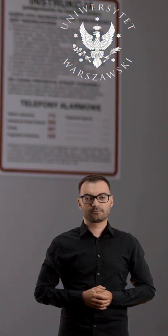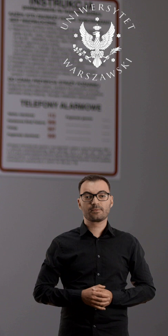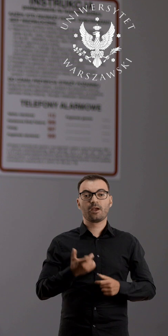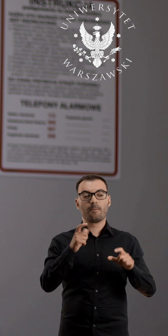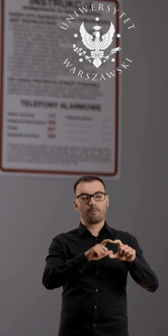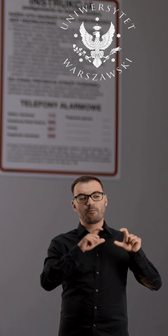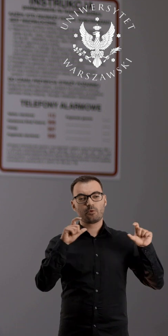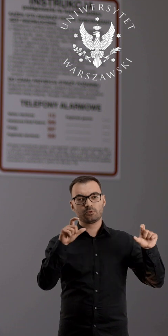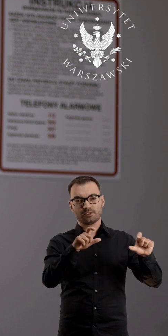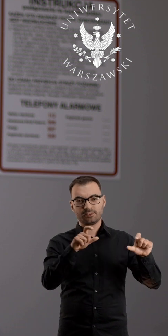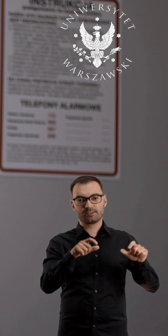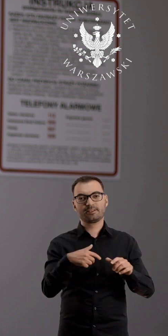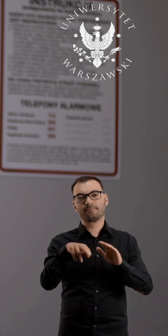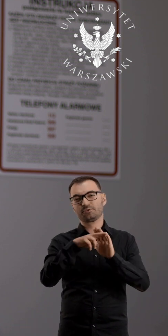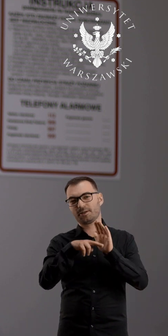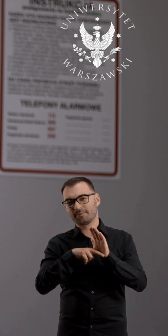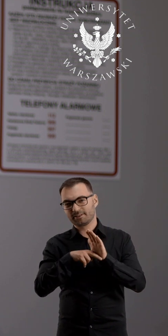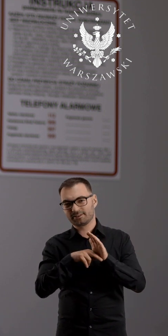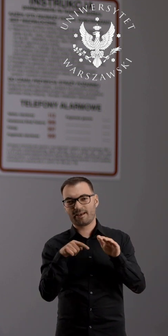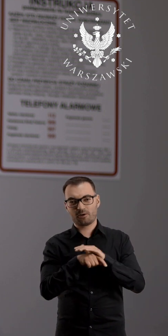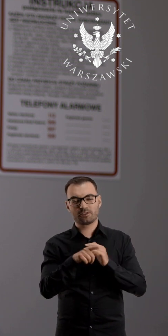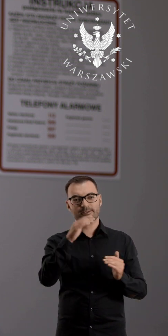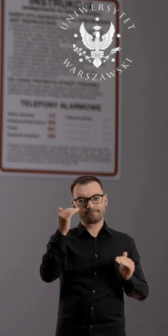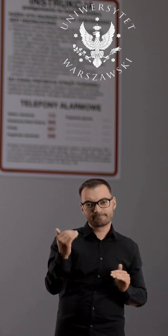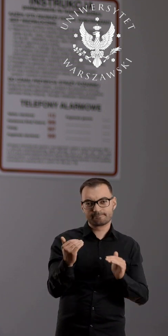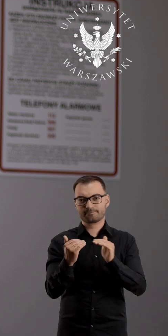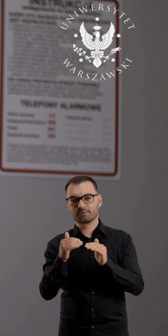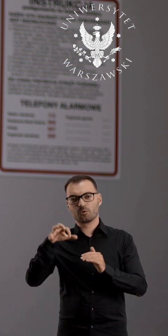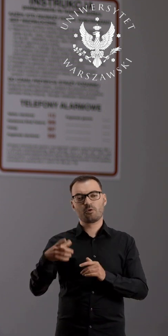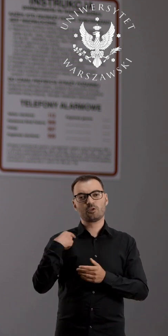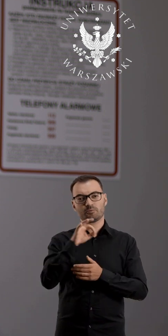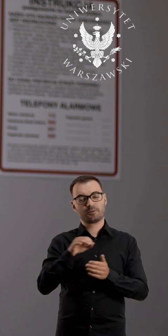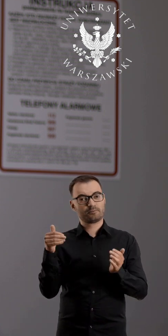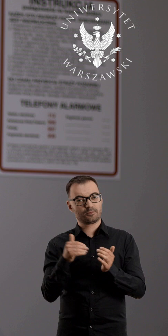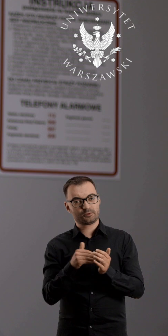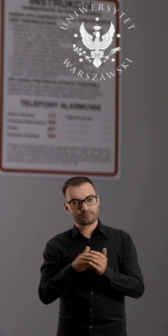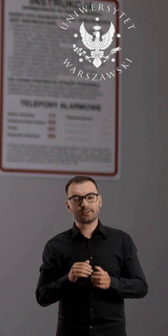Dostosowując budynki i procedury ewakuacyjne do potrzeb osób ze szczególnymi potrzebami,